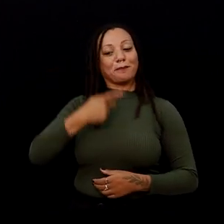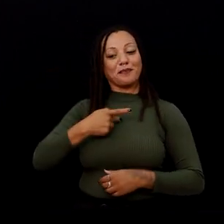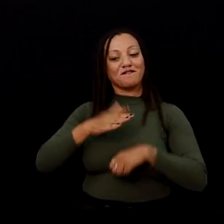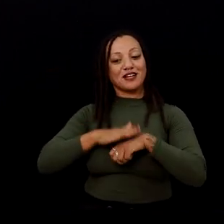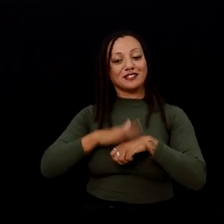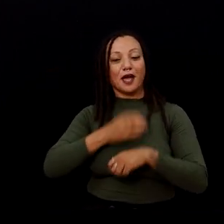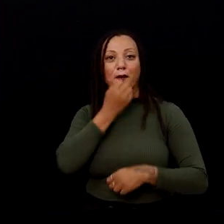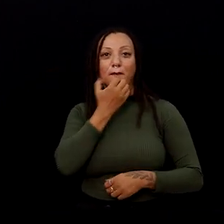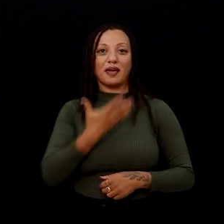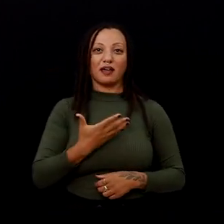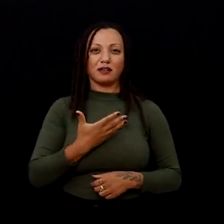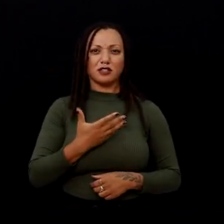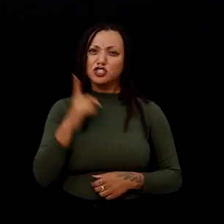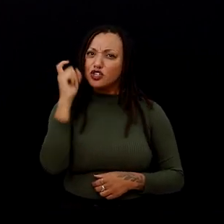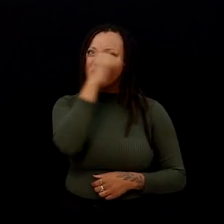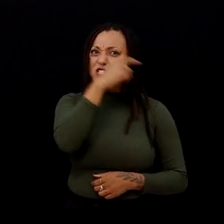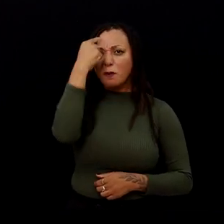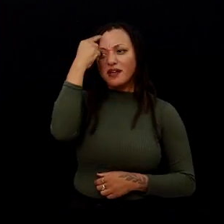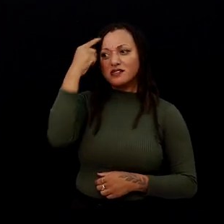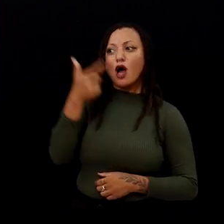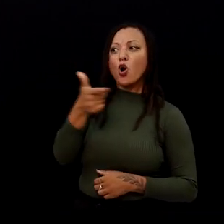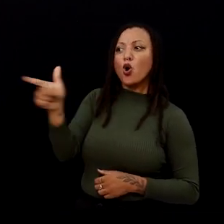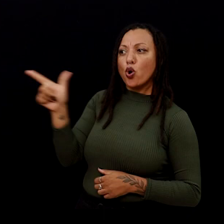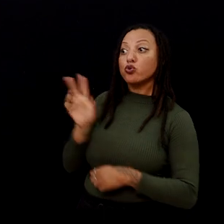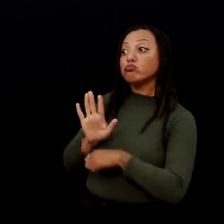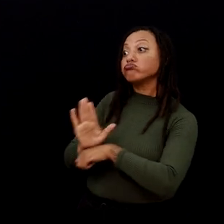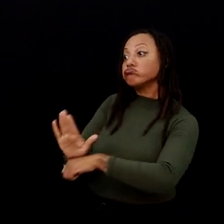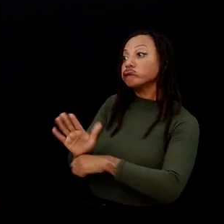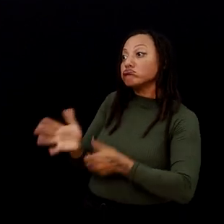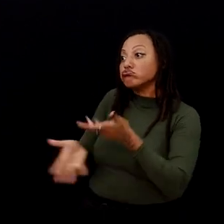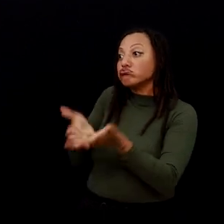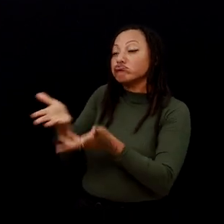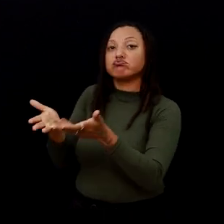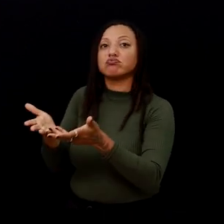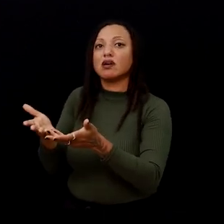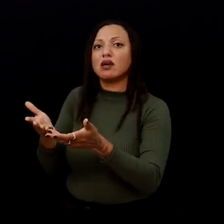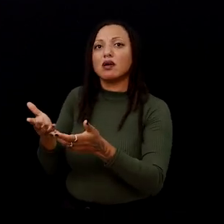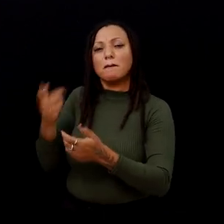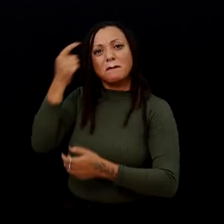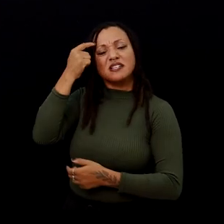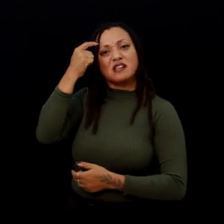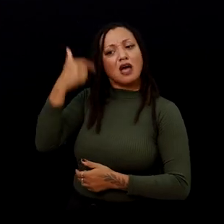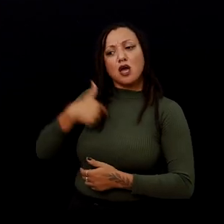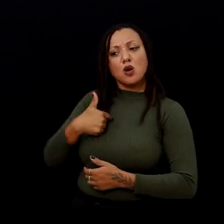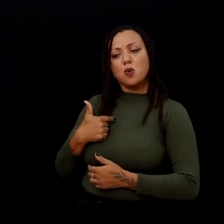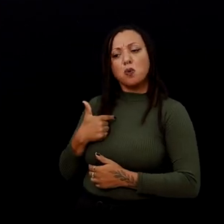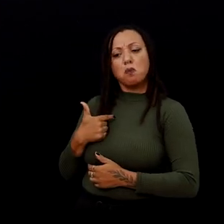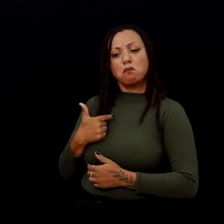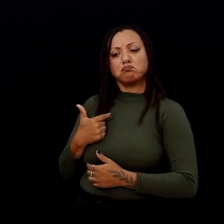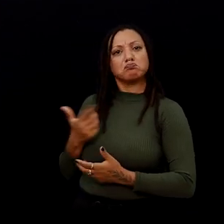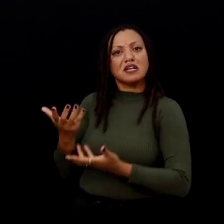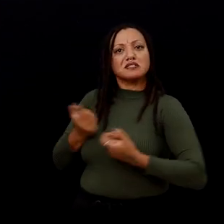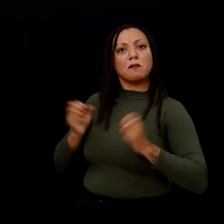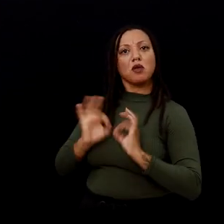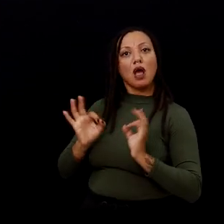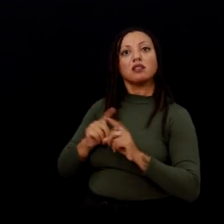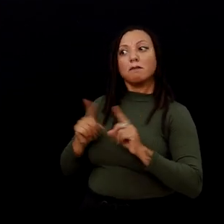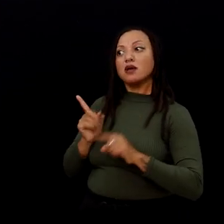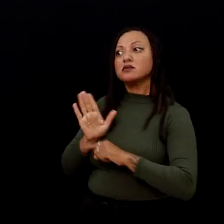dificilmente alguém vai pensar no próximo para poder se beneficiar ou tentar beneficiar o próximo sendo que não vai se beneficiar em cima disso.